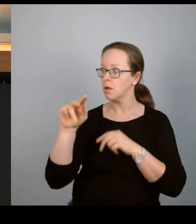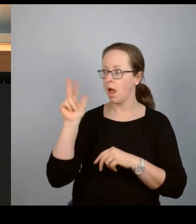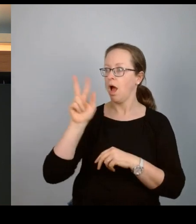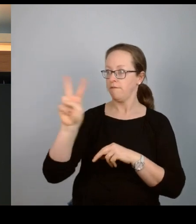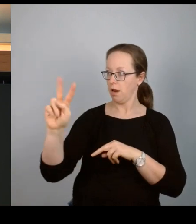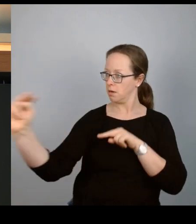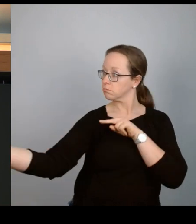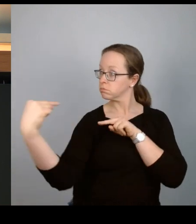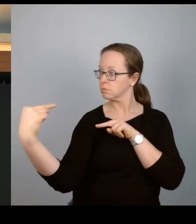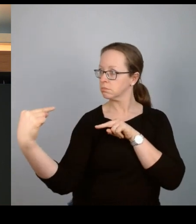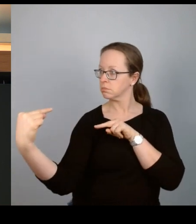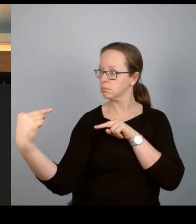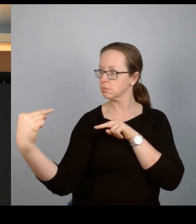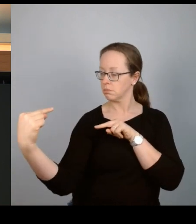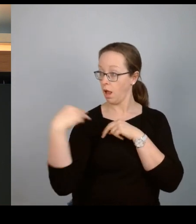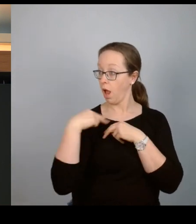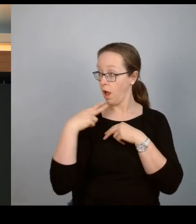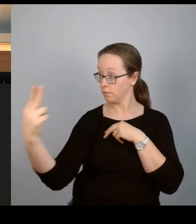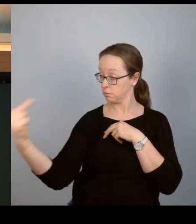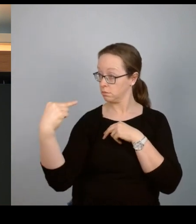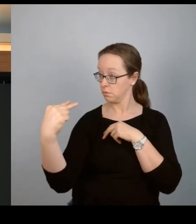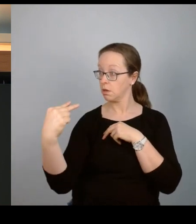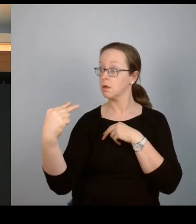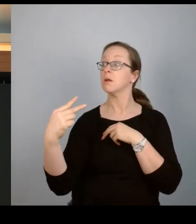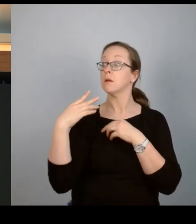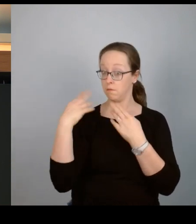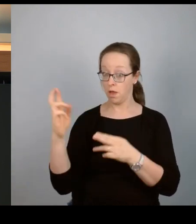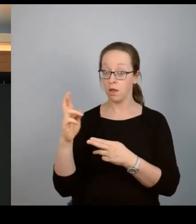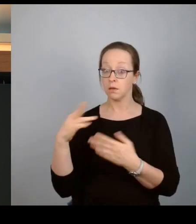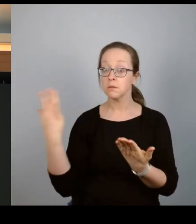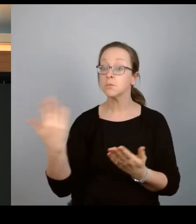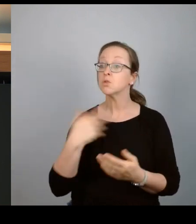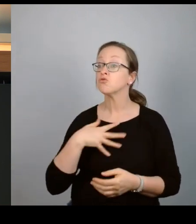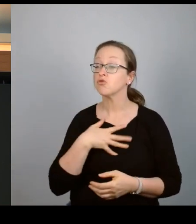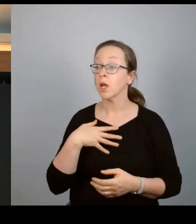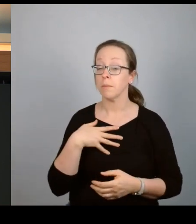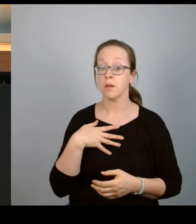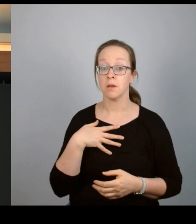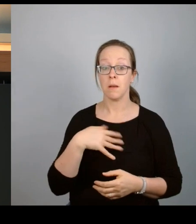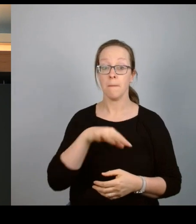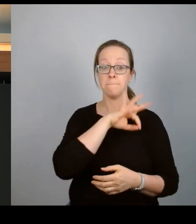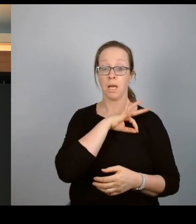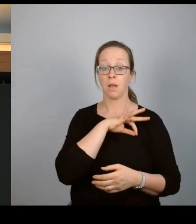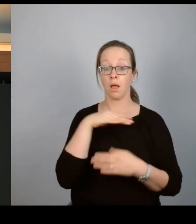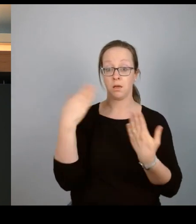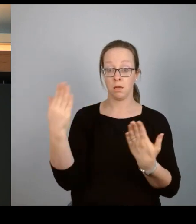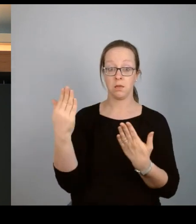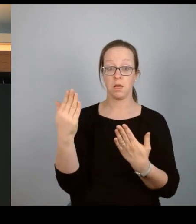Verschleppungsplänen,gegen Bundespolitiker und gegen unsere demokratischen Instituti. Sie